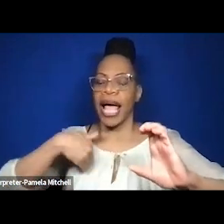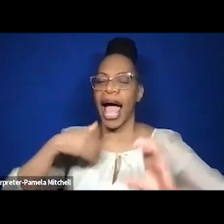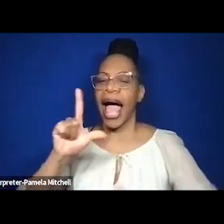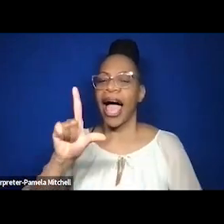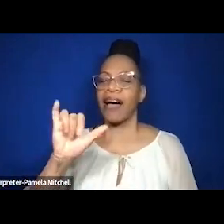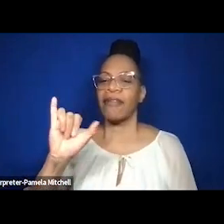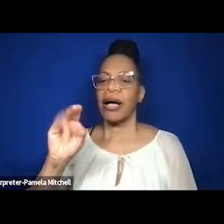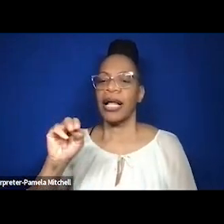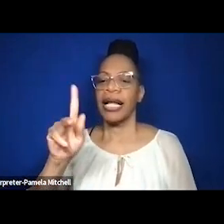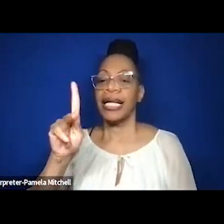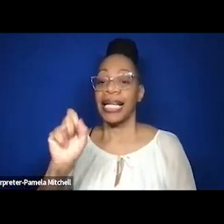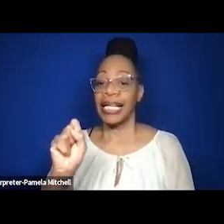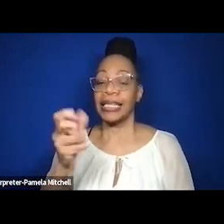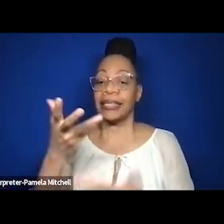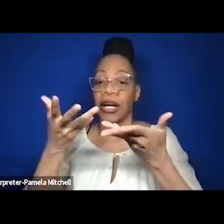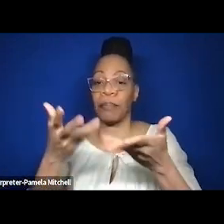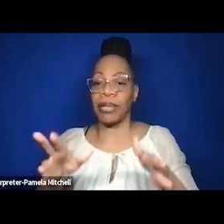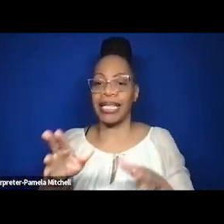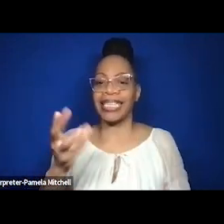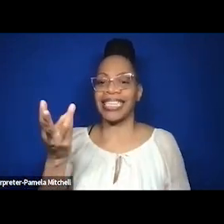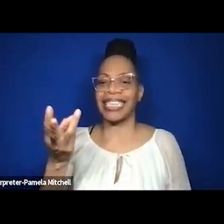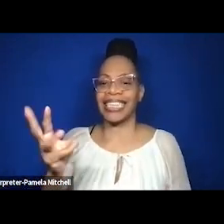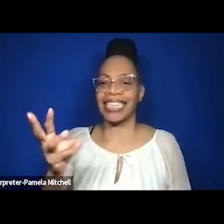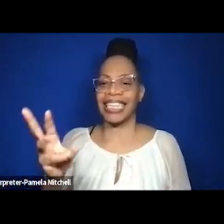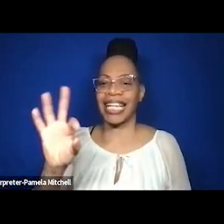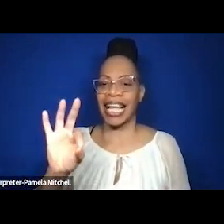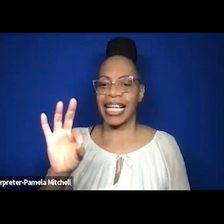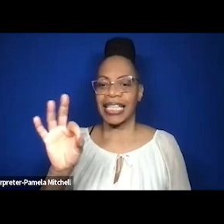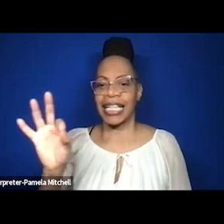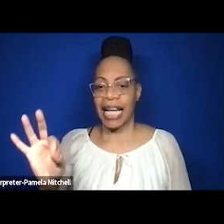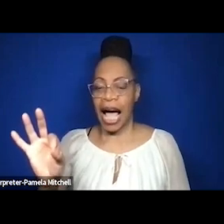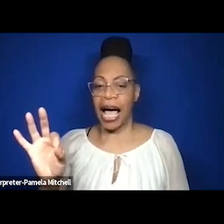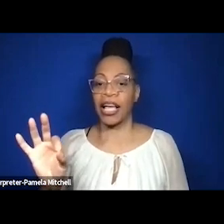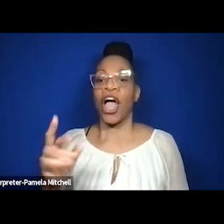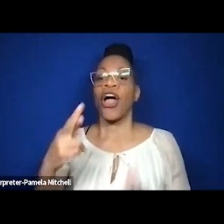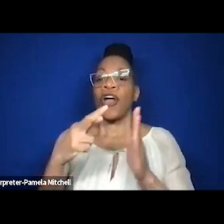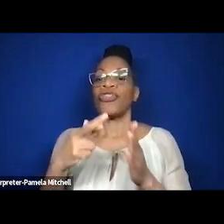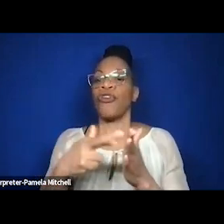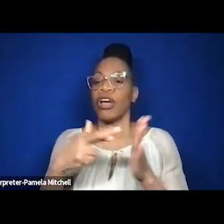el formulario de registro de representantes 1699 para obtener ese número de ID de representante.